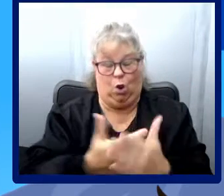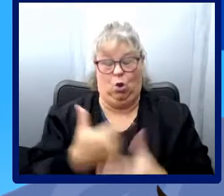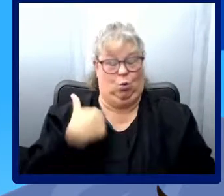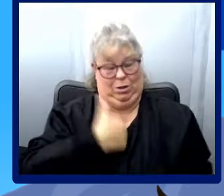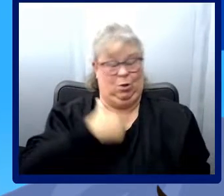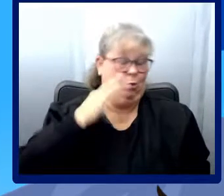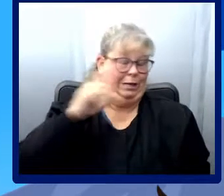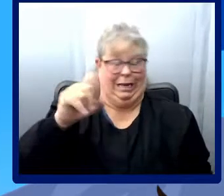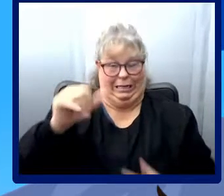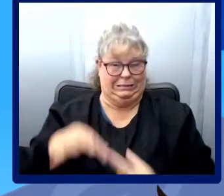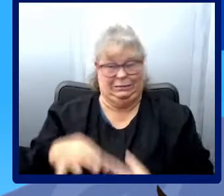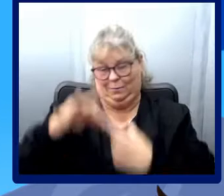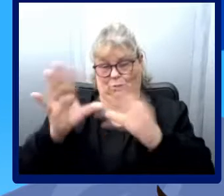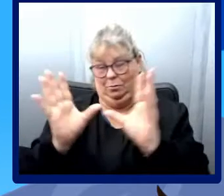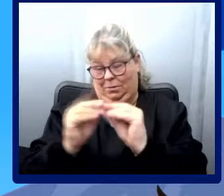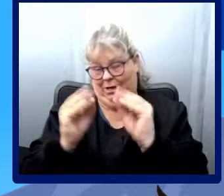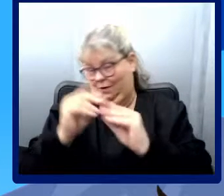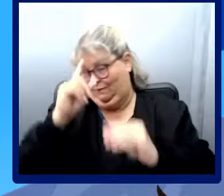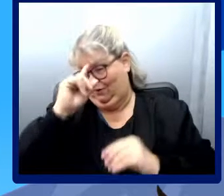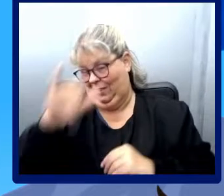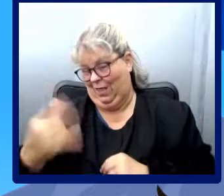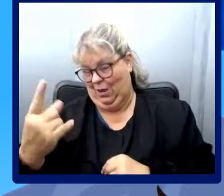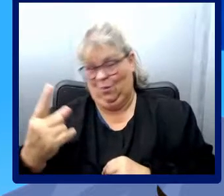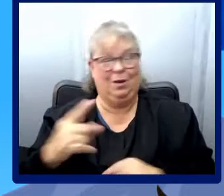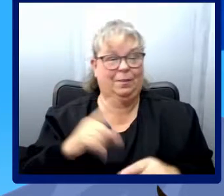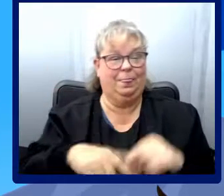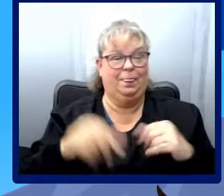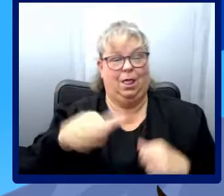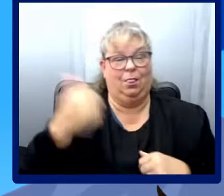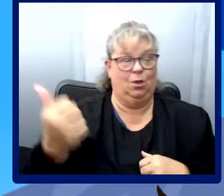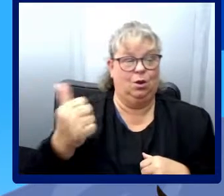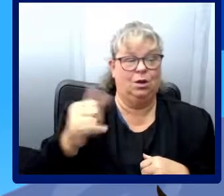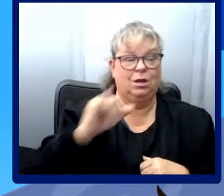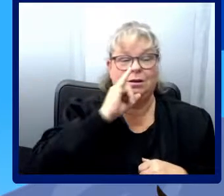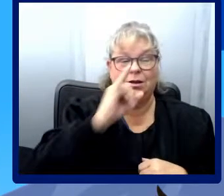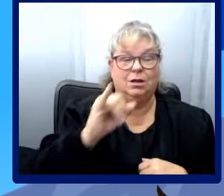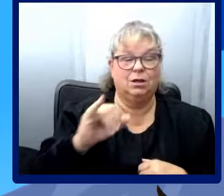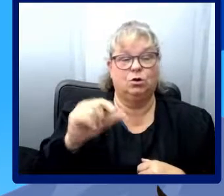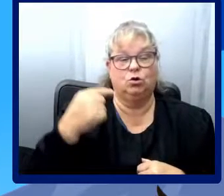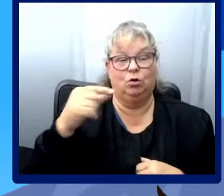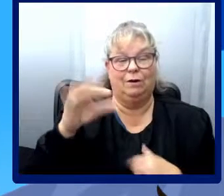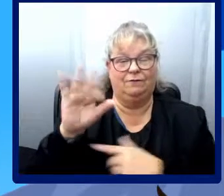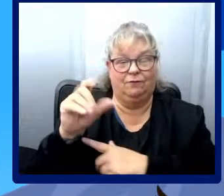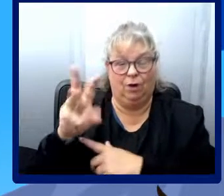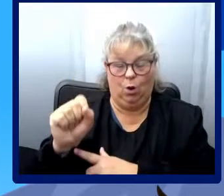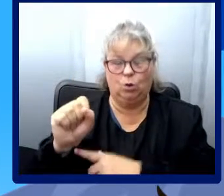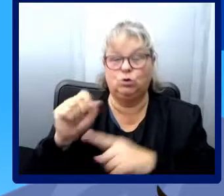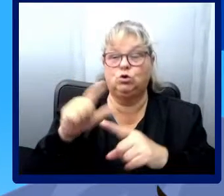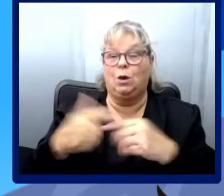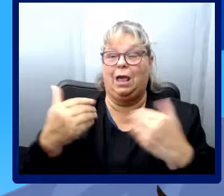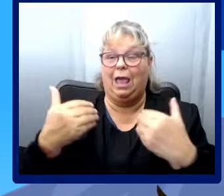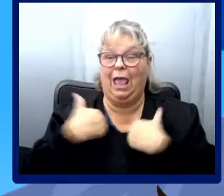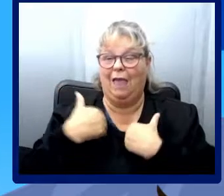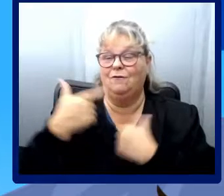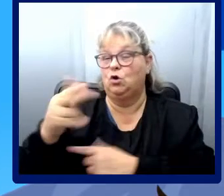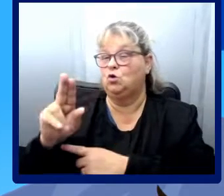pero solo mencionaré algunas de ellas. Una es el flujo de pantallas, que permite a administradores y desarrolladores entregar flujos guiados usando pantallas